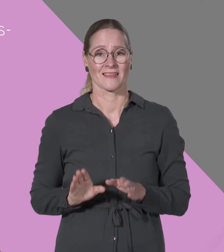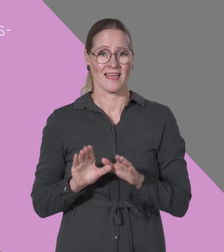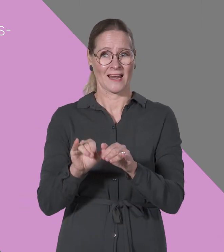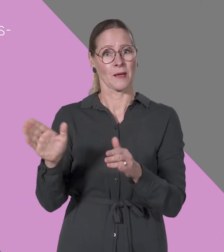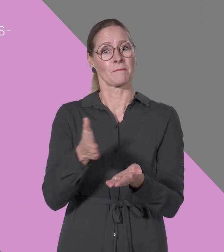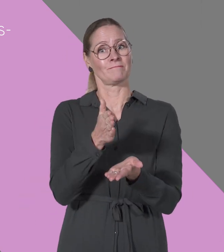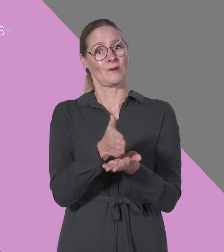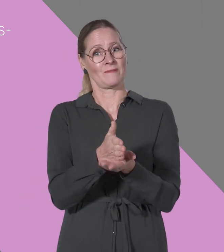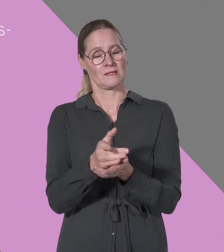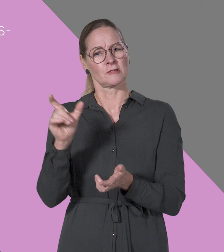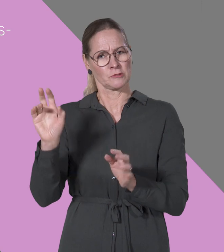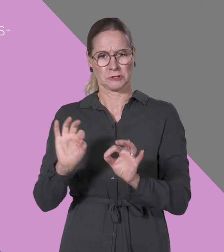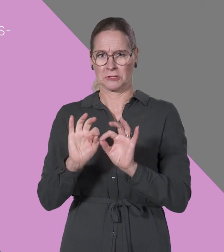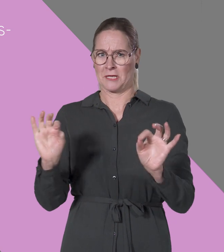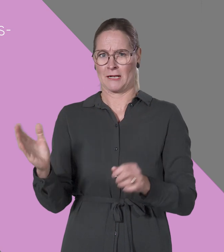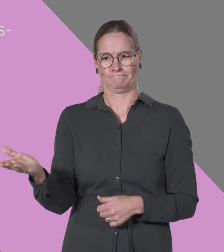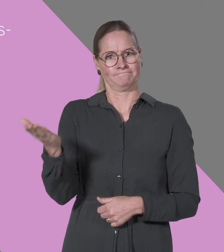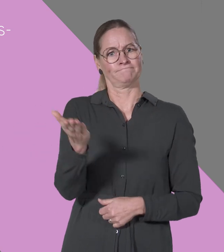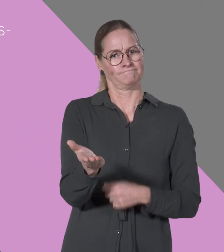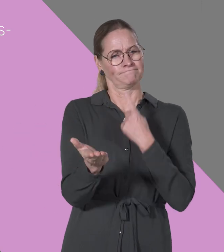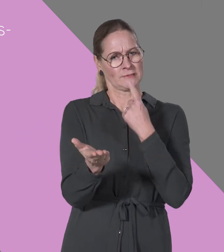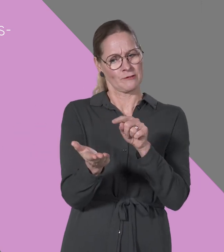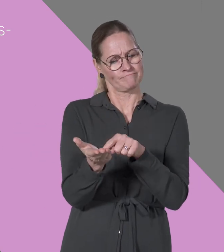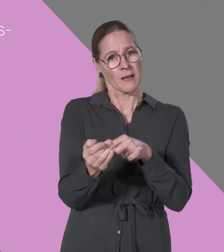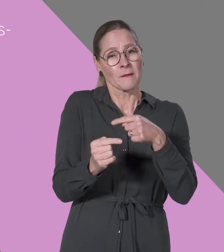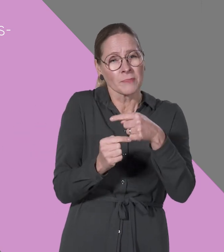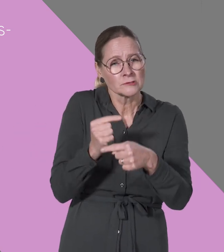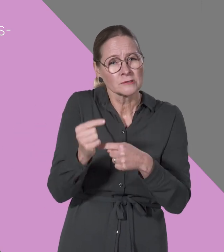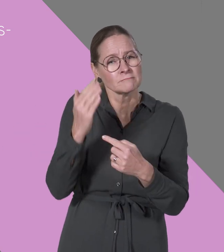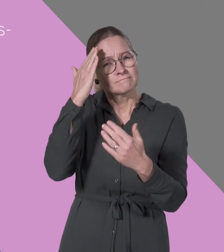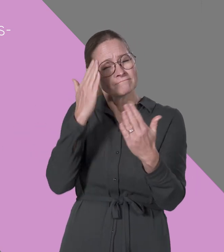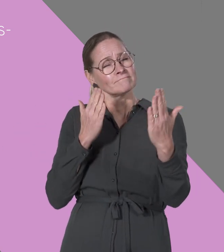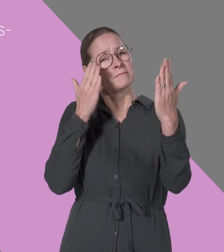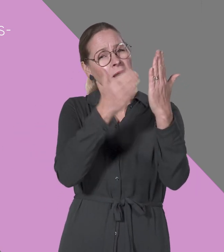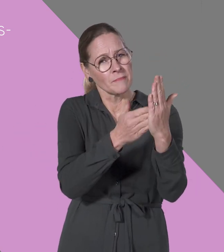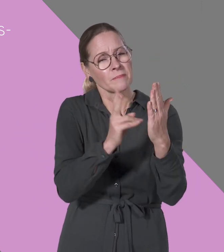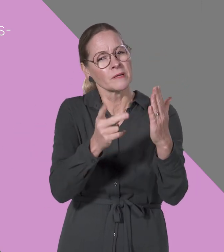Puheenvuorossaan Harakka toi myös hienosti esille prosessin päämäärän, -